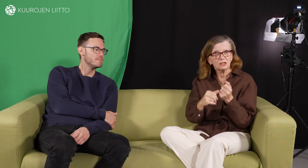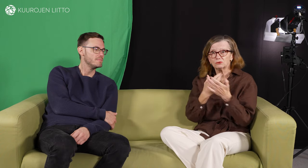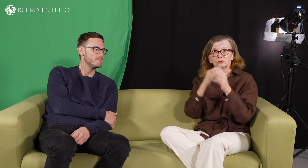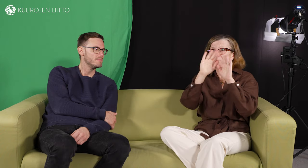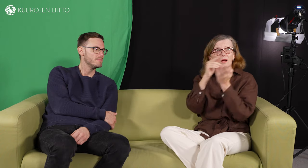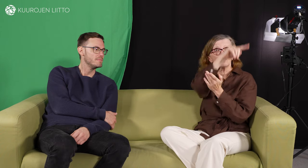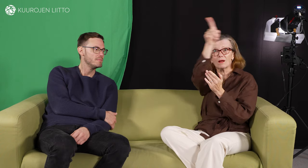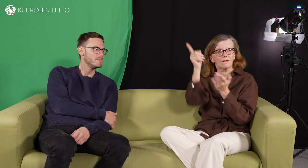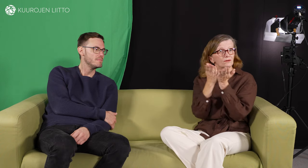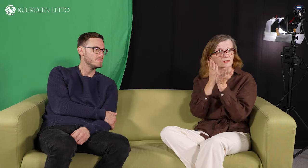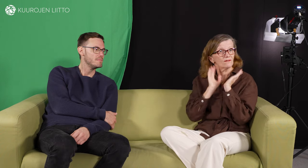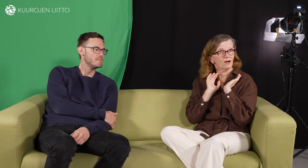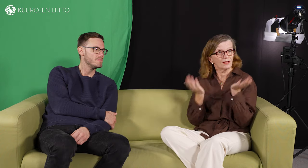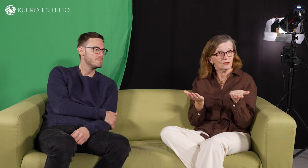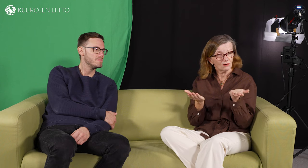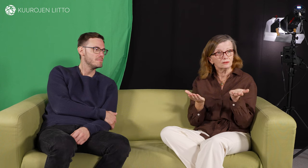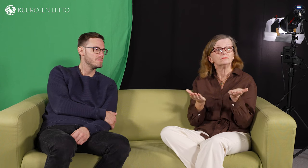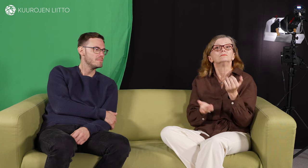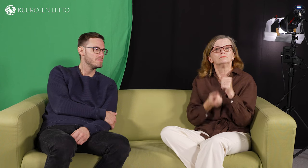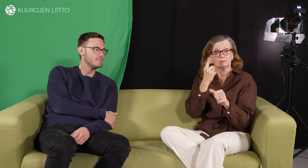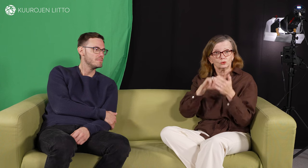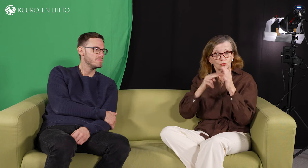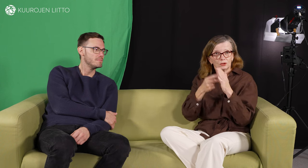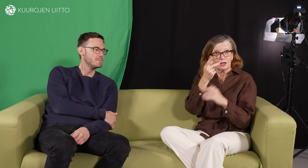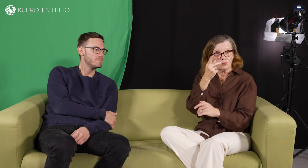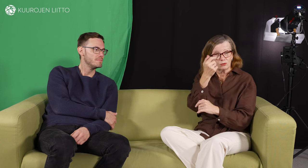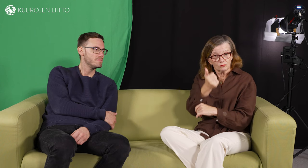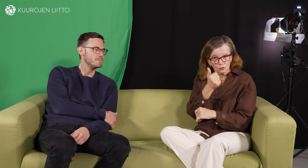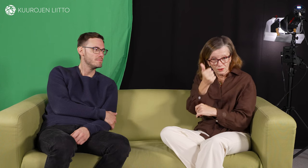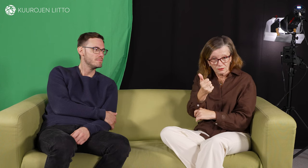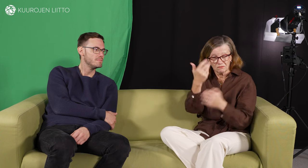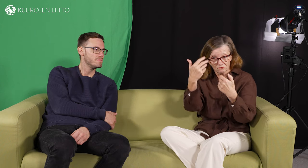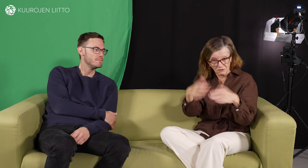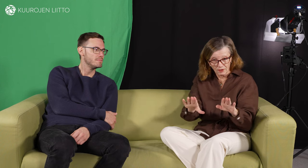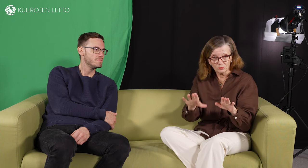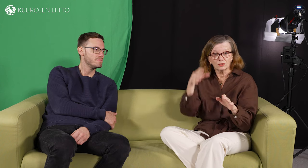Maailmalla ei ollut silloin mitään vastaavaa. Kun suunnittelu oli tullut valmiiksi -